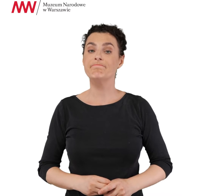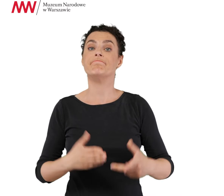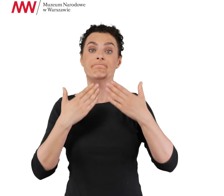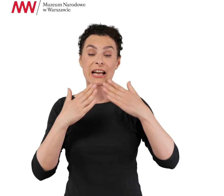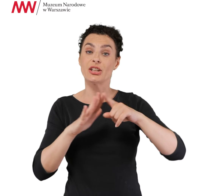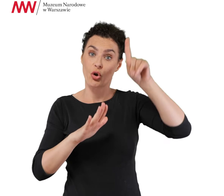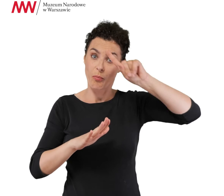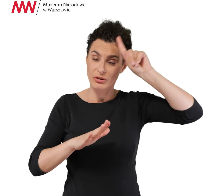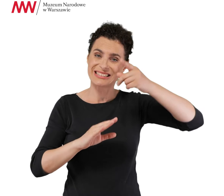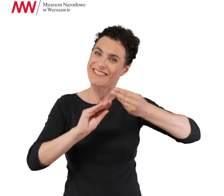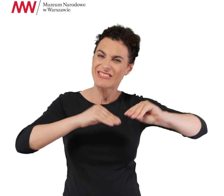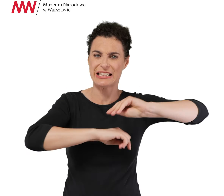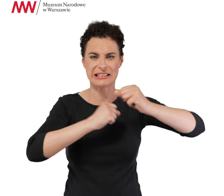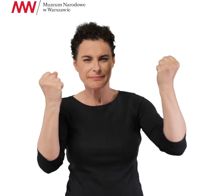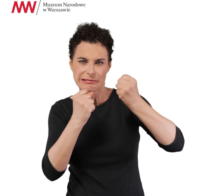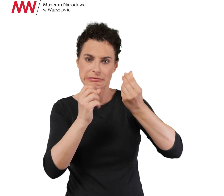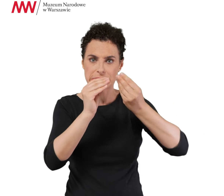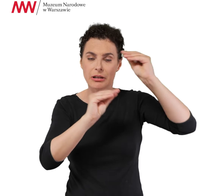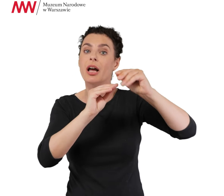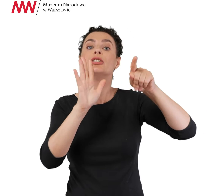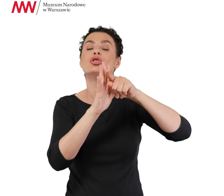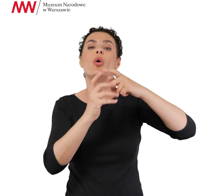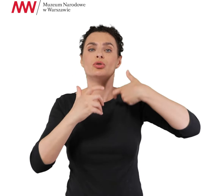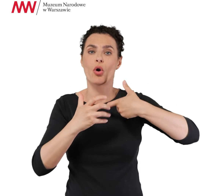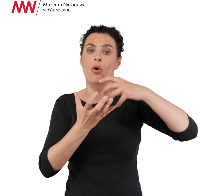Wzmacnianiu jedności kompozycji służą również stosowane przez niego